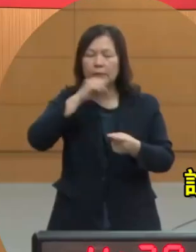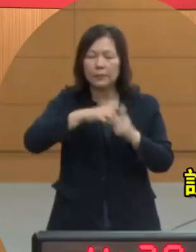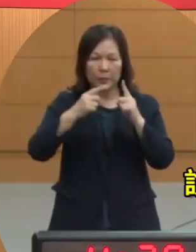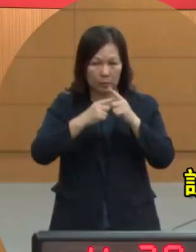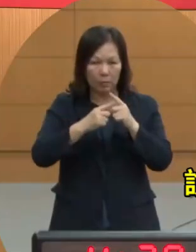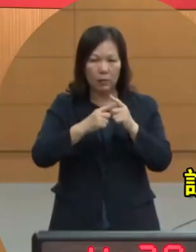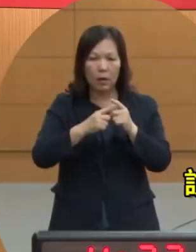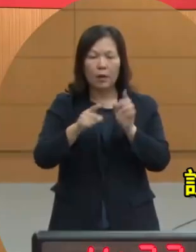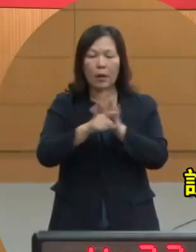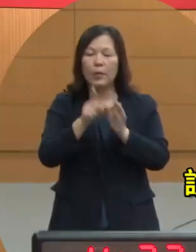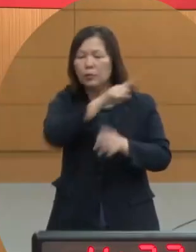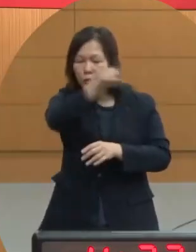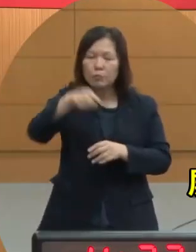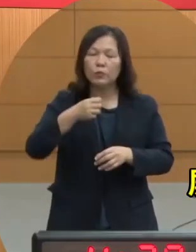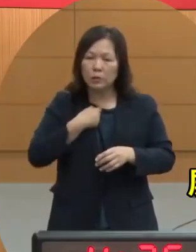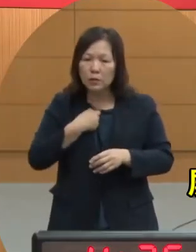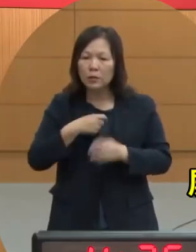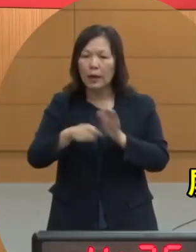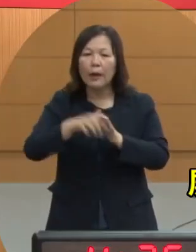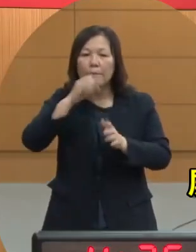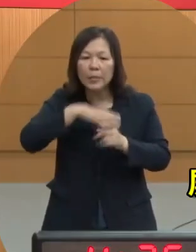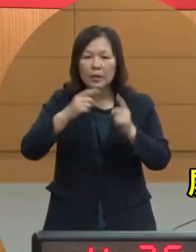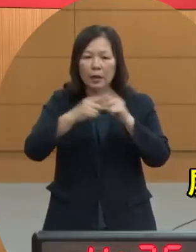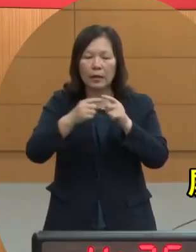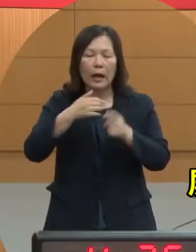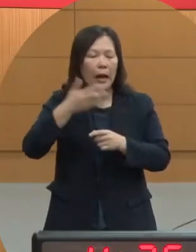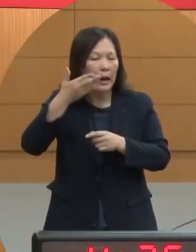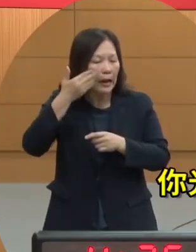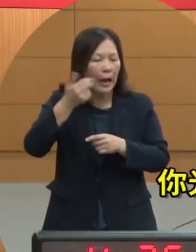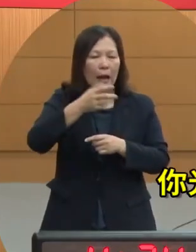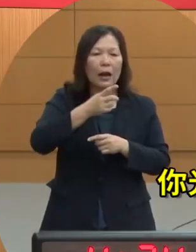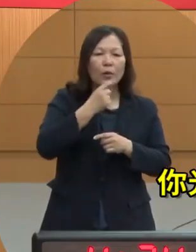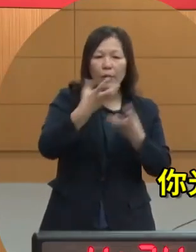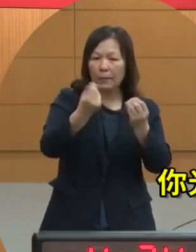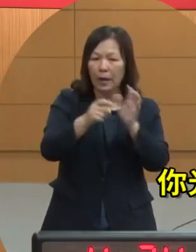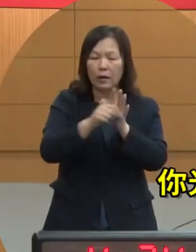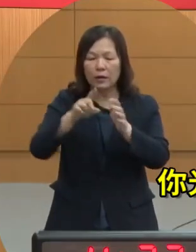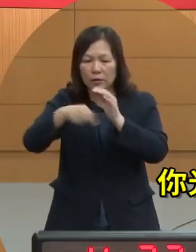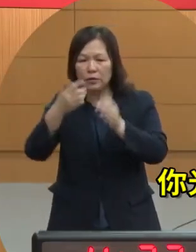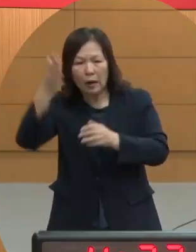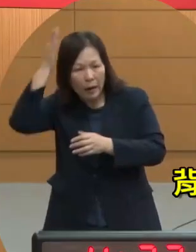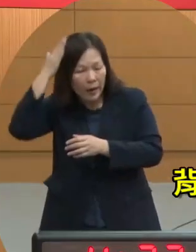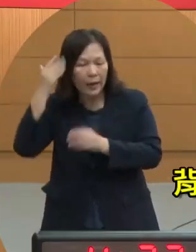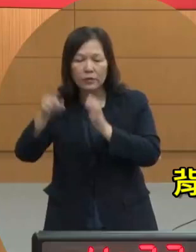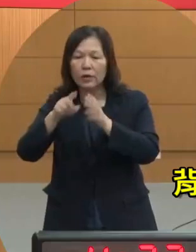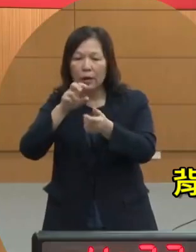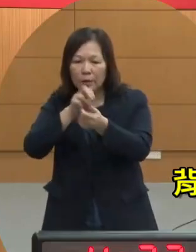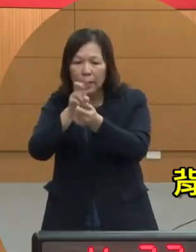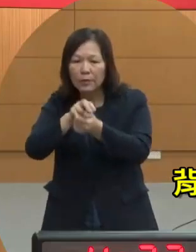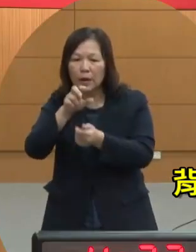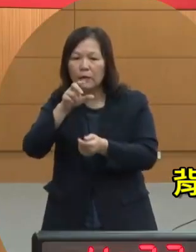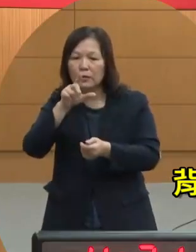說實在話 大家都知道 屏東沒有藍綠只有黑 你光一個樂樂養雞場好了 背後的周碧雲是民進黨